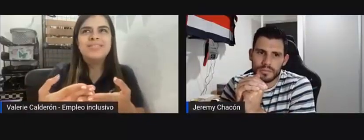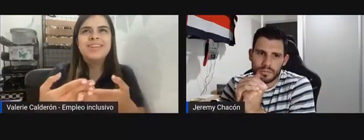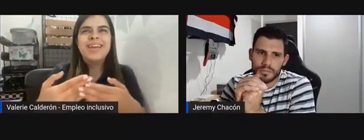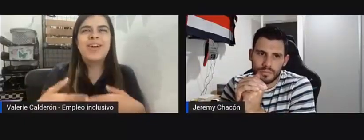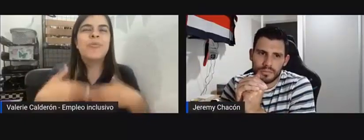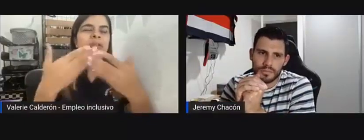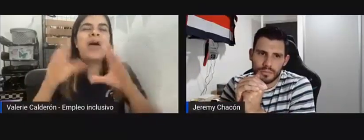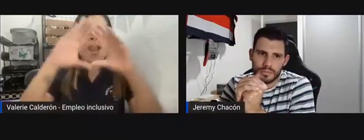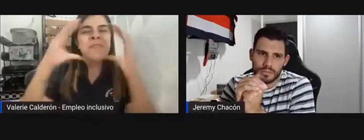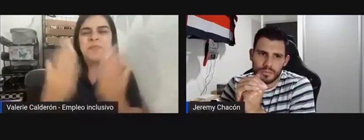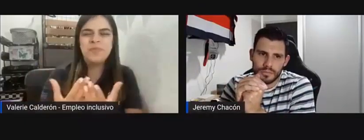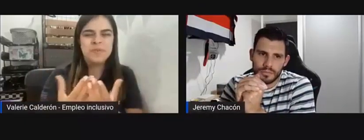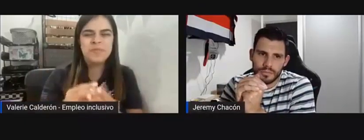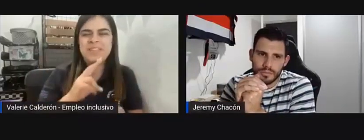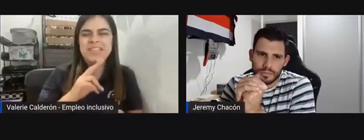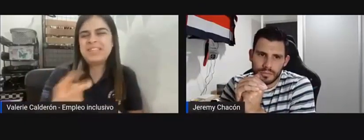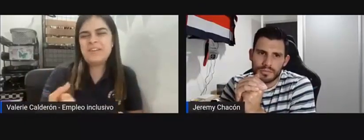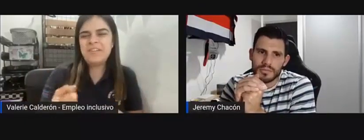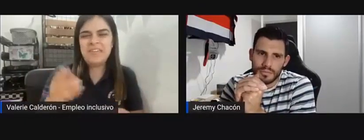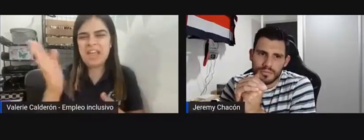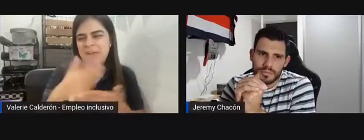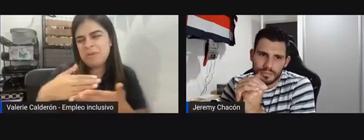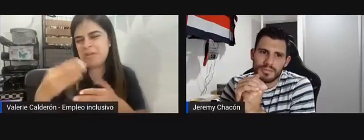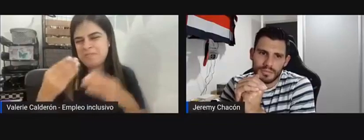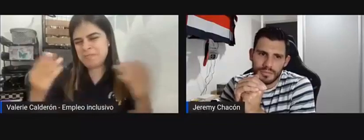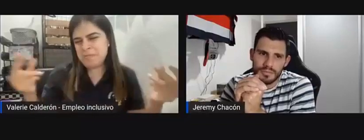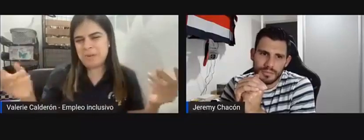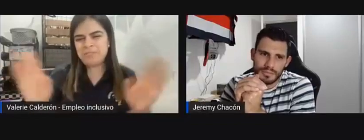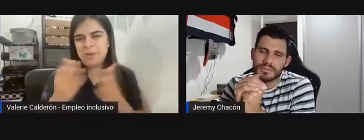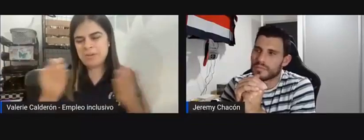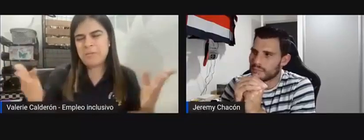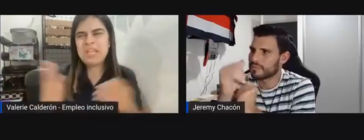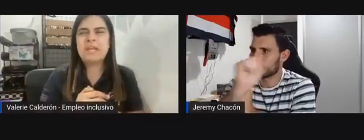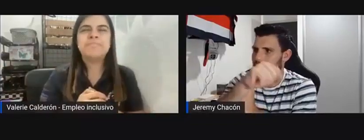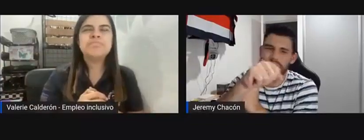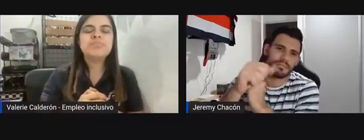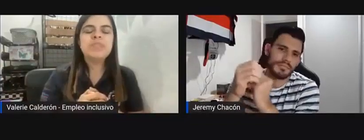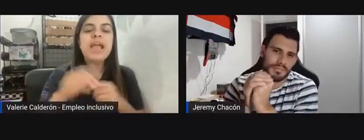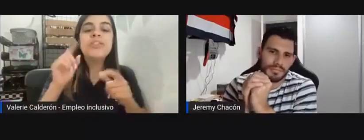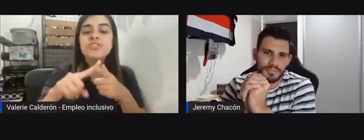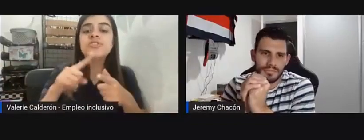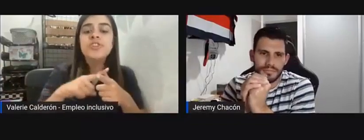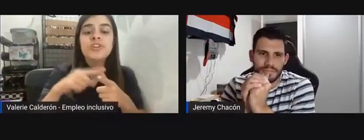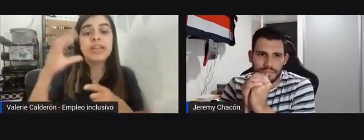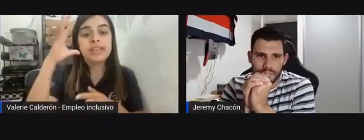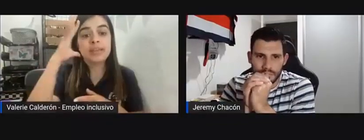como dar al mundo por decirlo de alguna forma o alguna manera Entonces yo creo que también